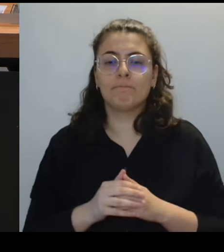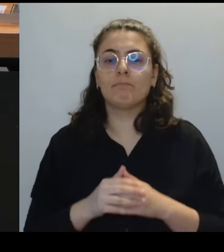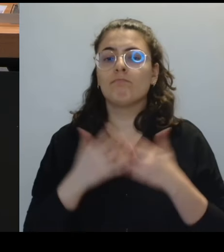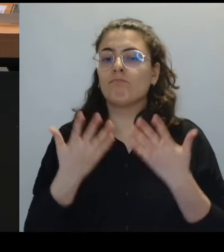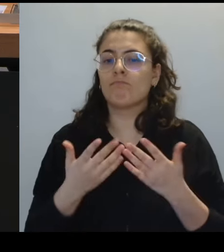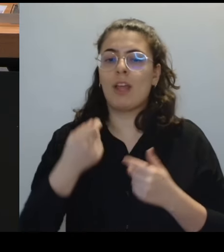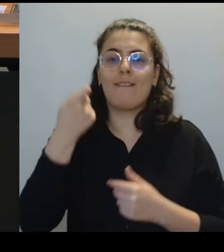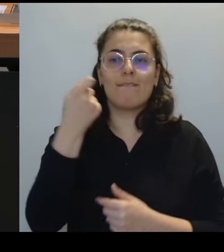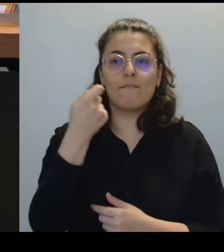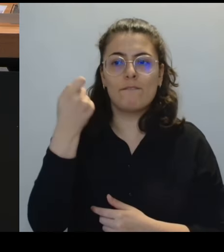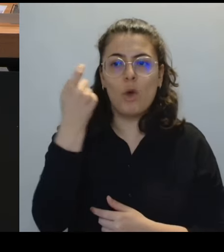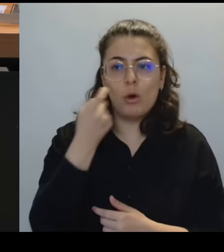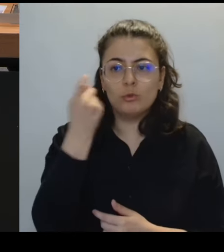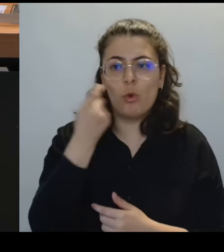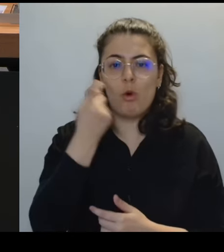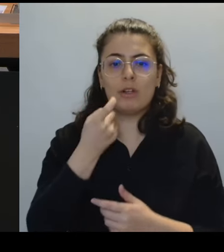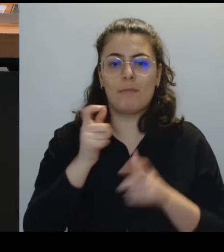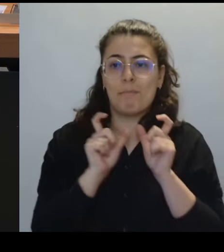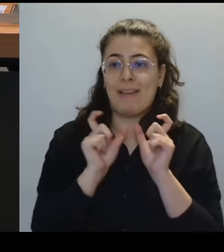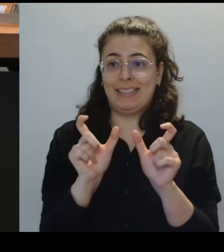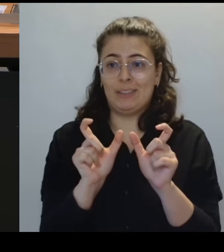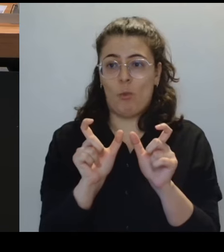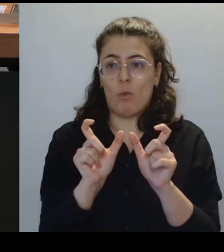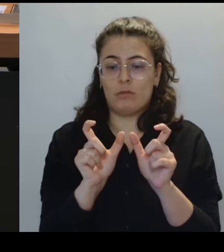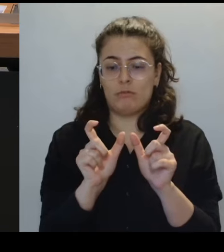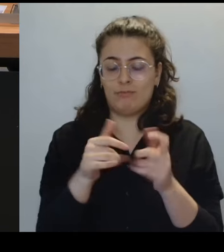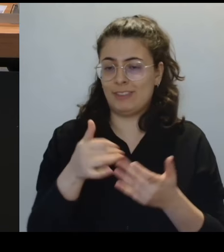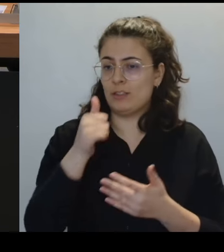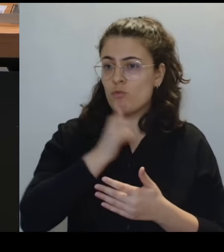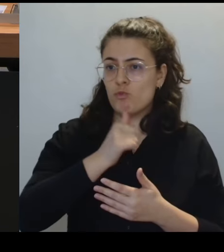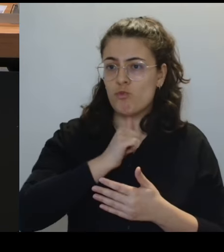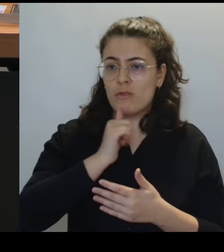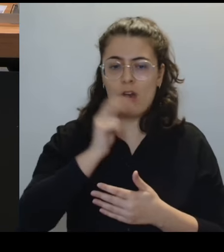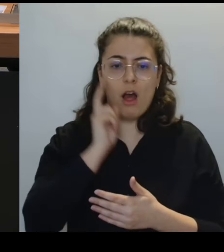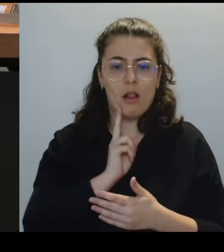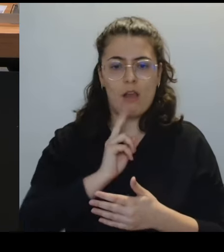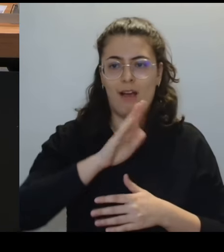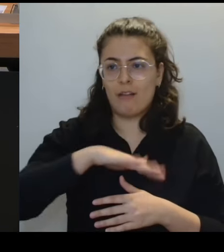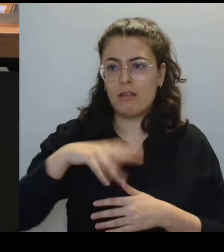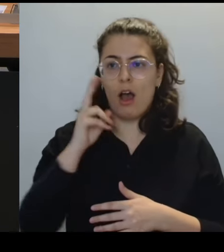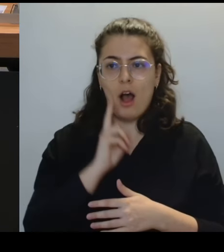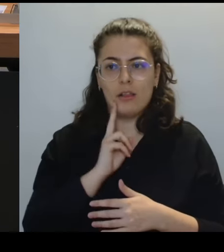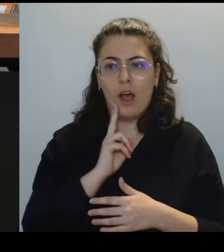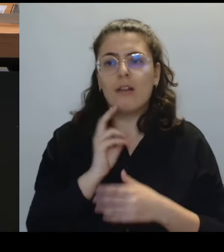Jugendlichenalter von besonderer Bedeutung sind, darin können wir uns ja hier alle nur einig sein.